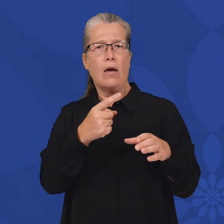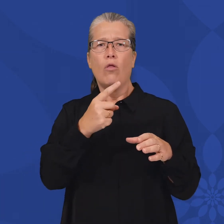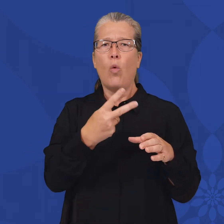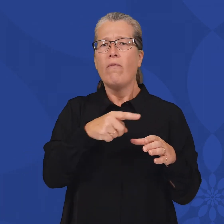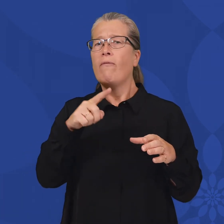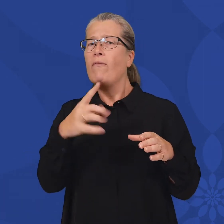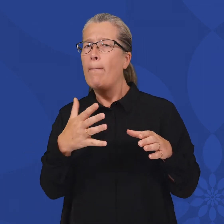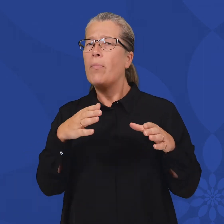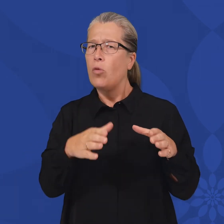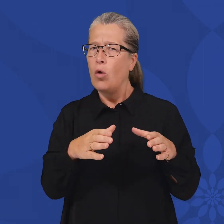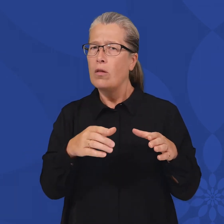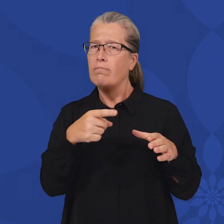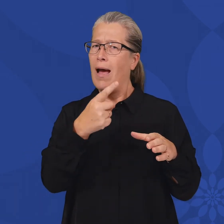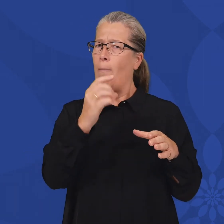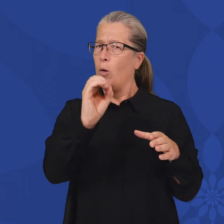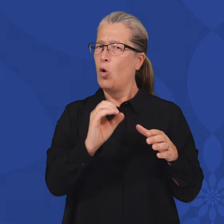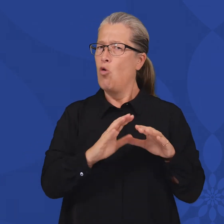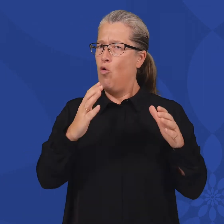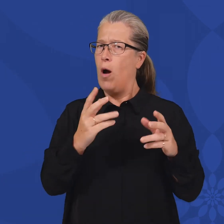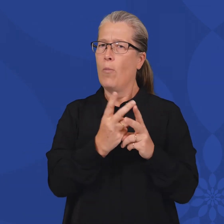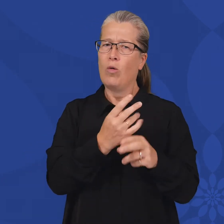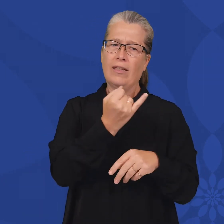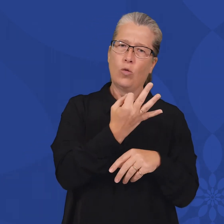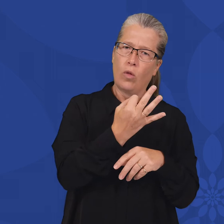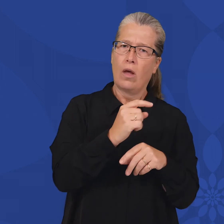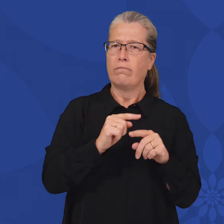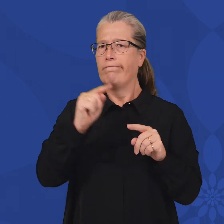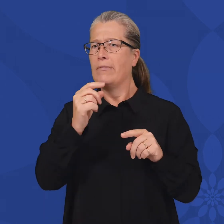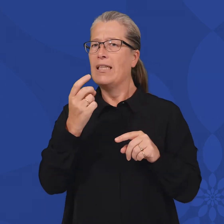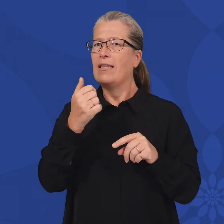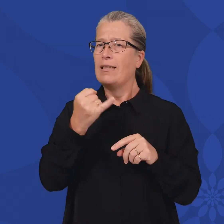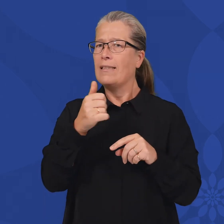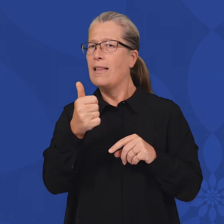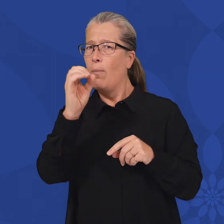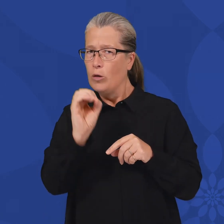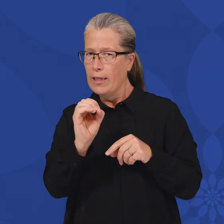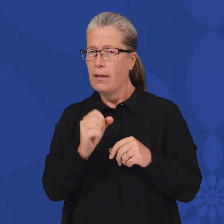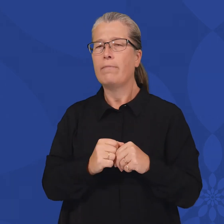12–15 år under den senaste veckan (1 procentenhet, dvs. från 68 procent till 69 procent).